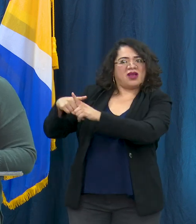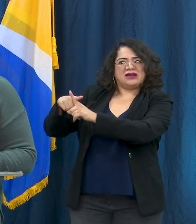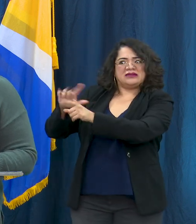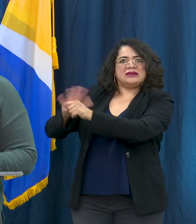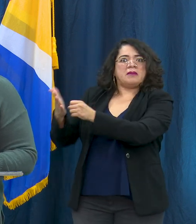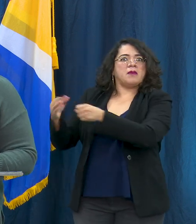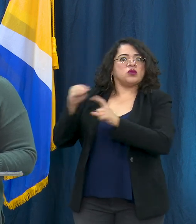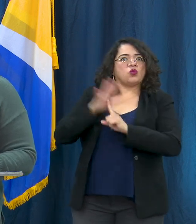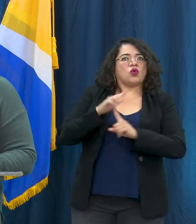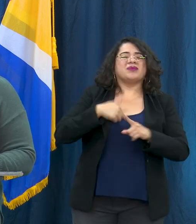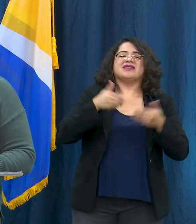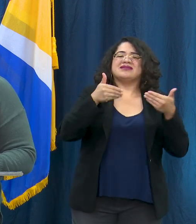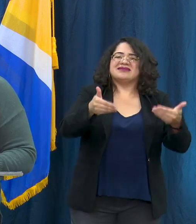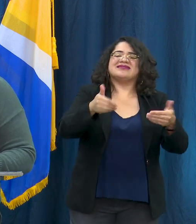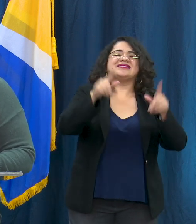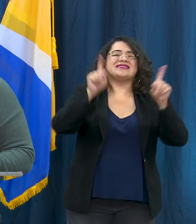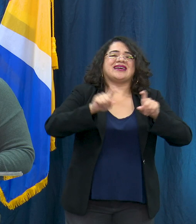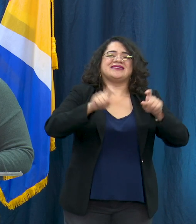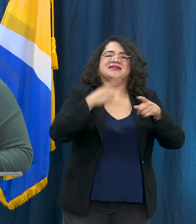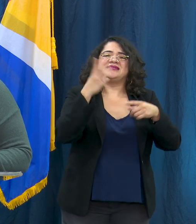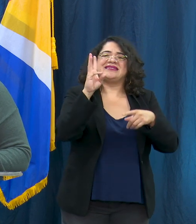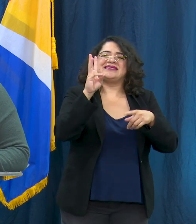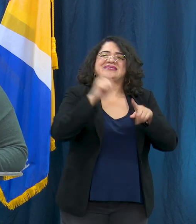las en la ciudad no indeed so por favor por lo tanto